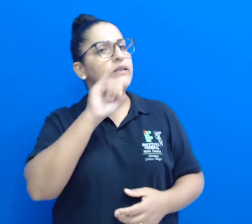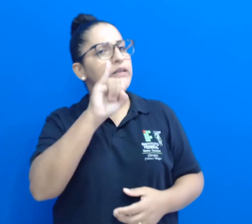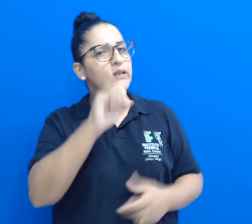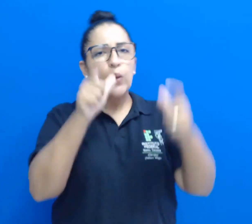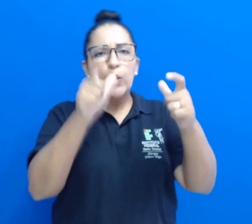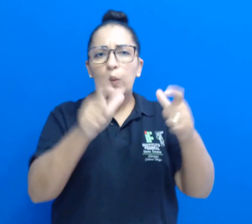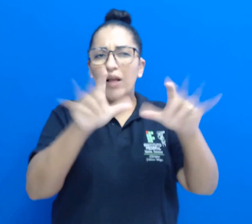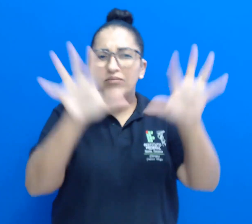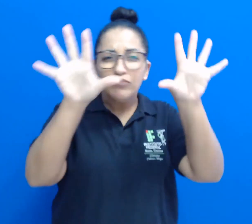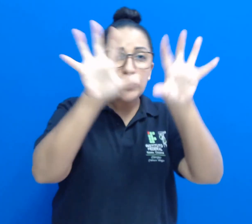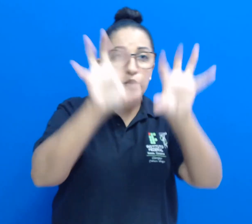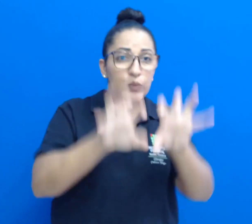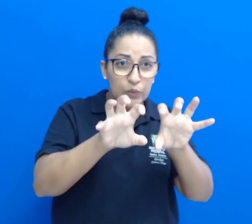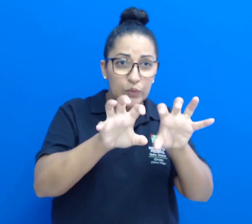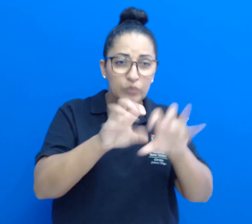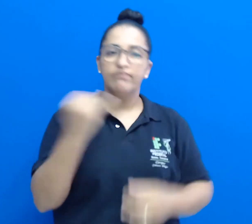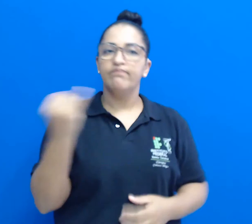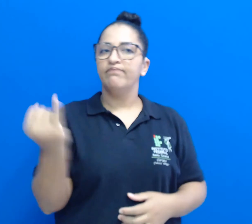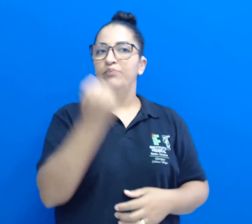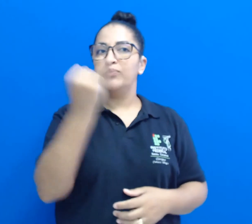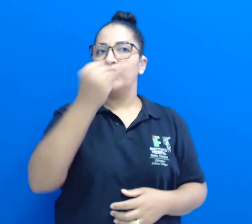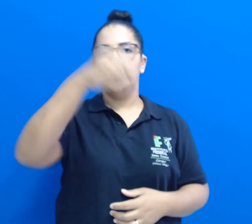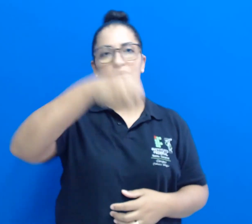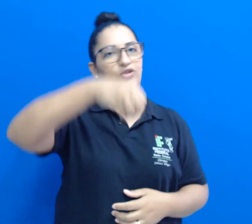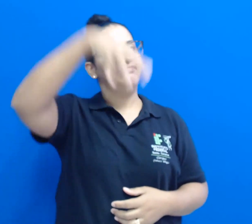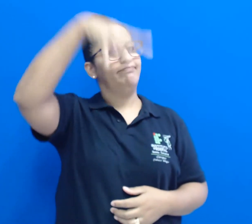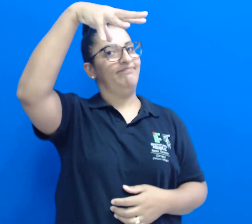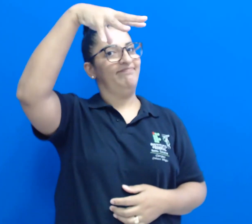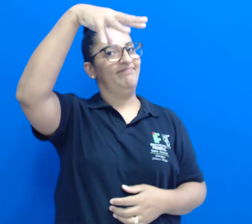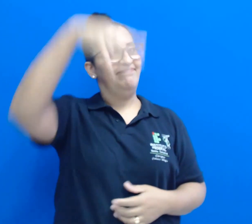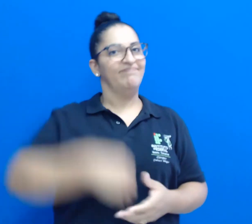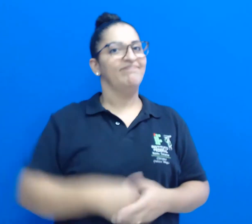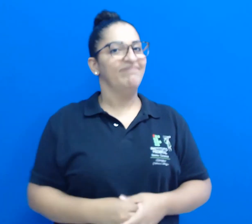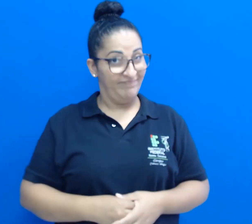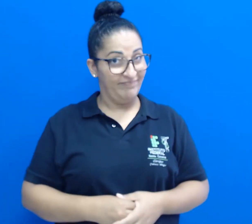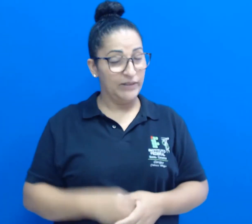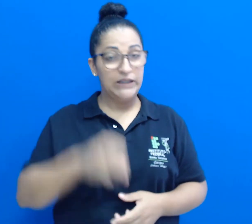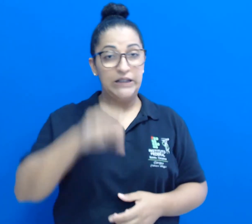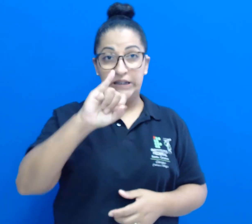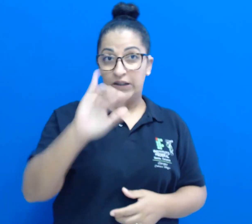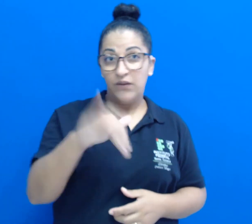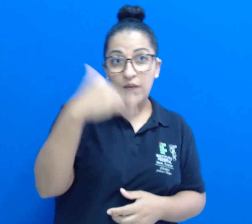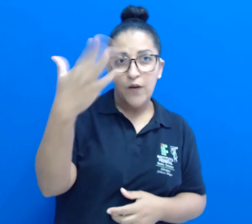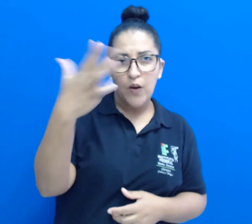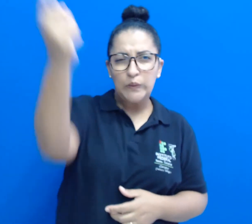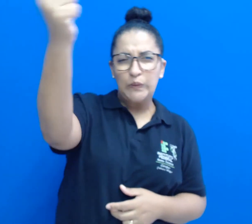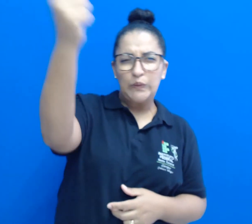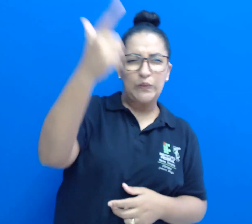Se estiverem em um local escuro é importante providenciar a iluminação.